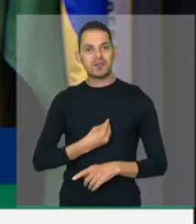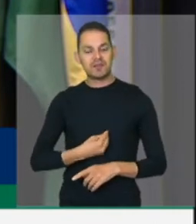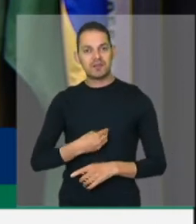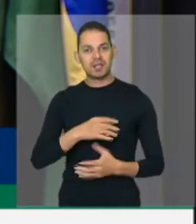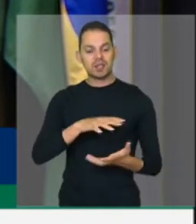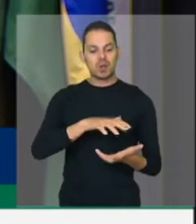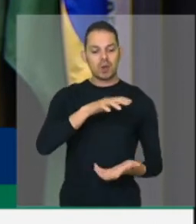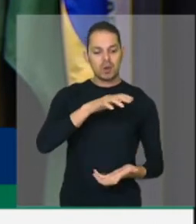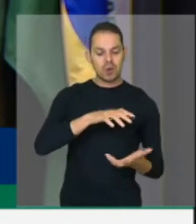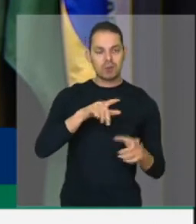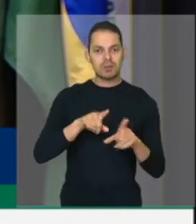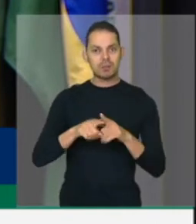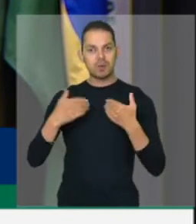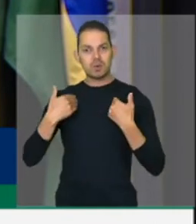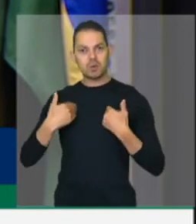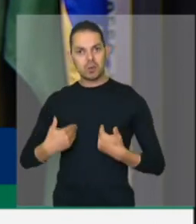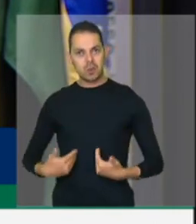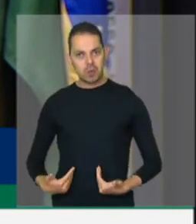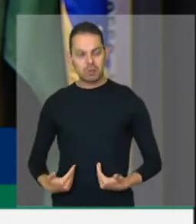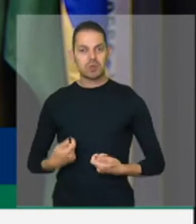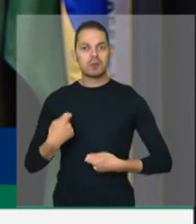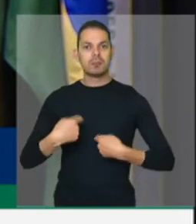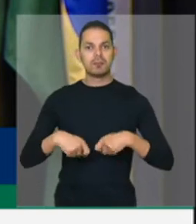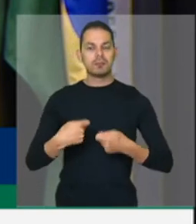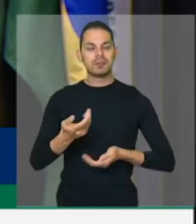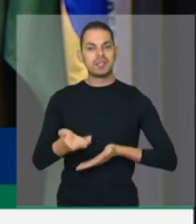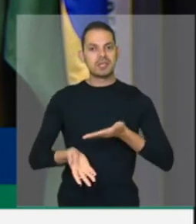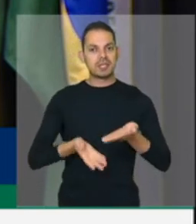MUITAS PESSOAS PERTURBADAS, AFLITAS... A ALMA PRECISA DE REMÉDIO, PRECISA DE AJUDA. O HOMEM NÃO É SÓ A PARTE